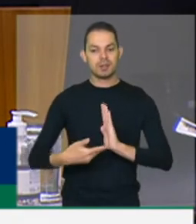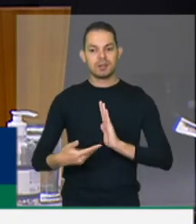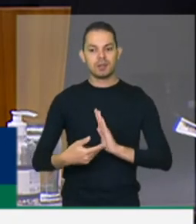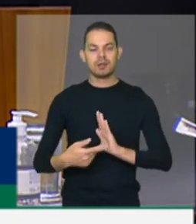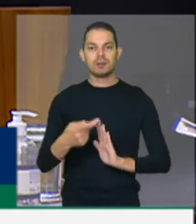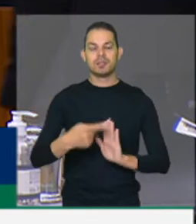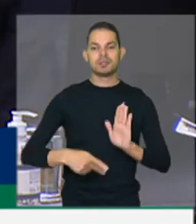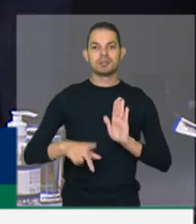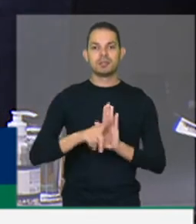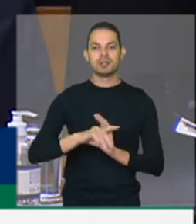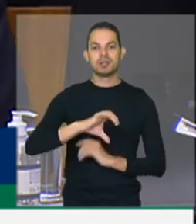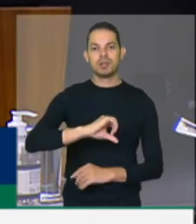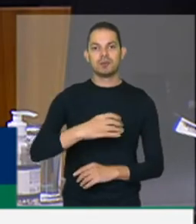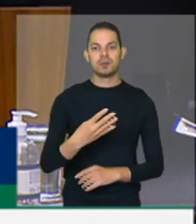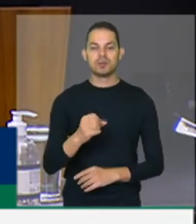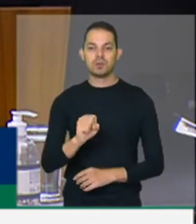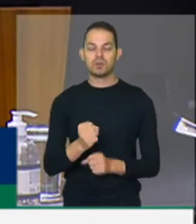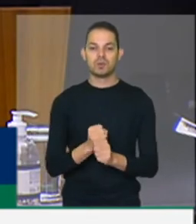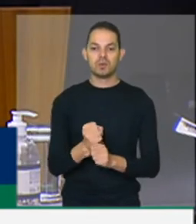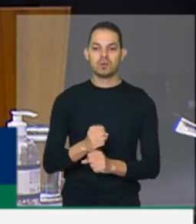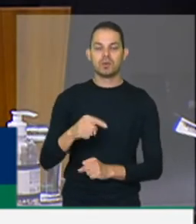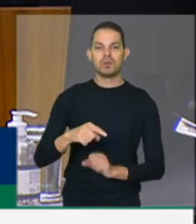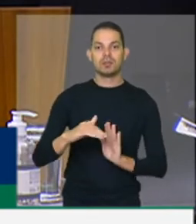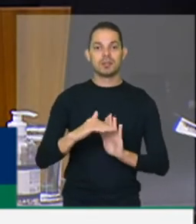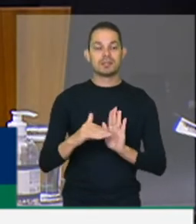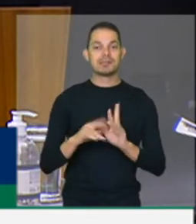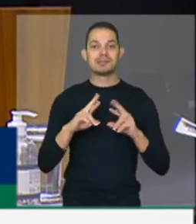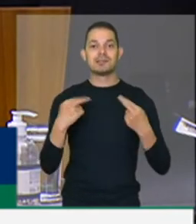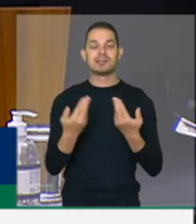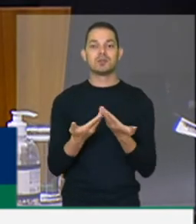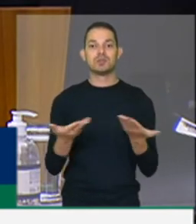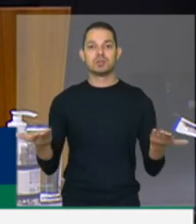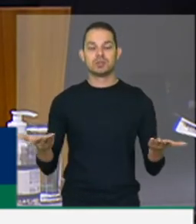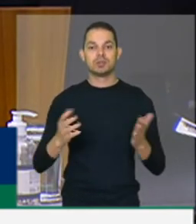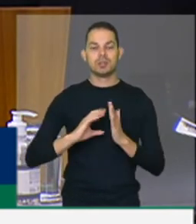RETIRADA DO PROJETO DE LEI 948, 2021 DA PAUTA DA PRESENTE SESSÃO, PSOL E PT, PARA